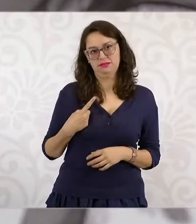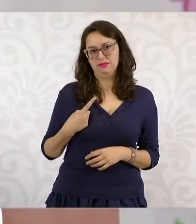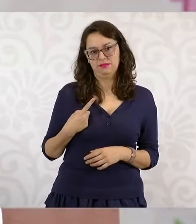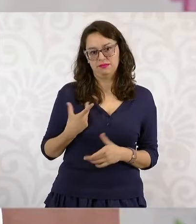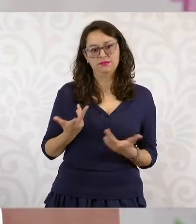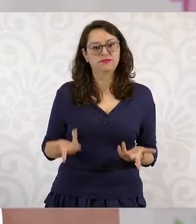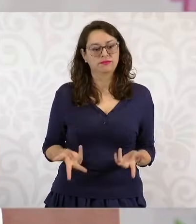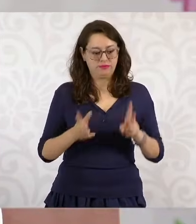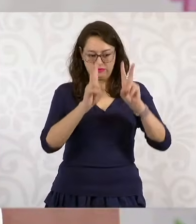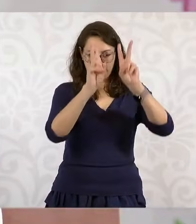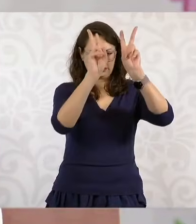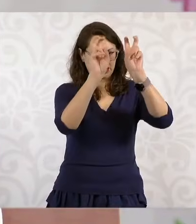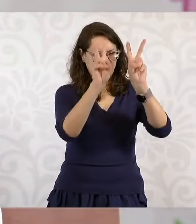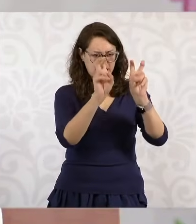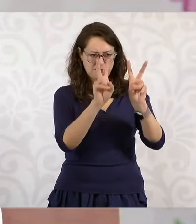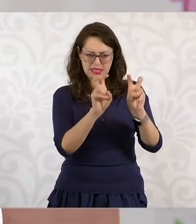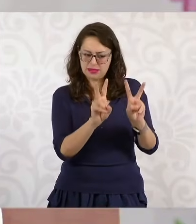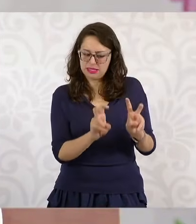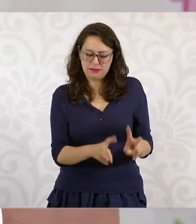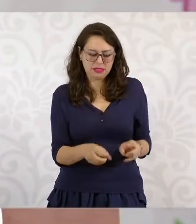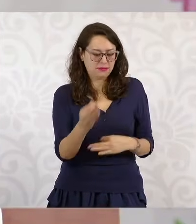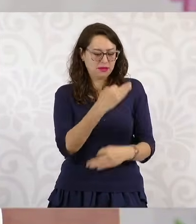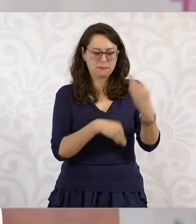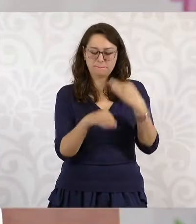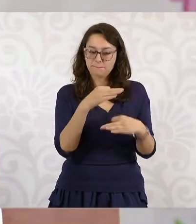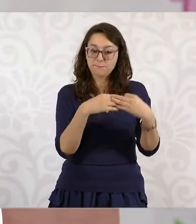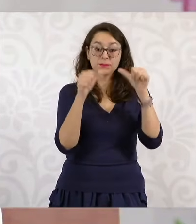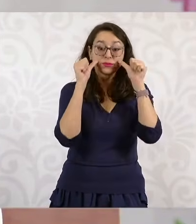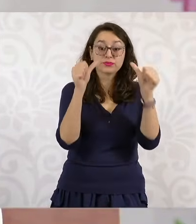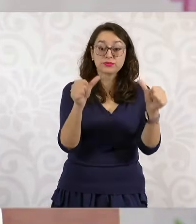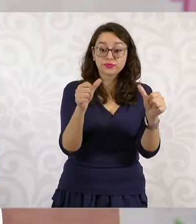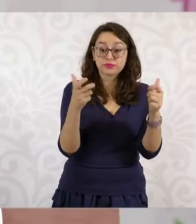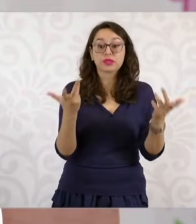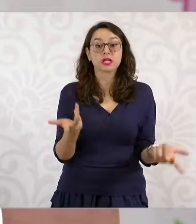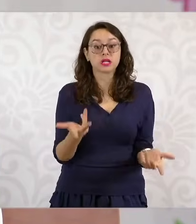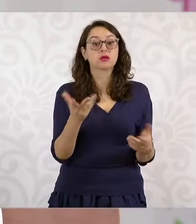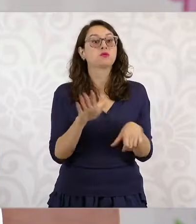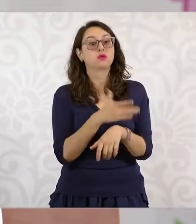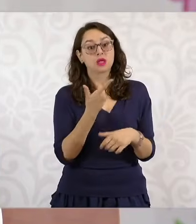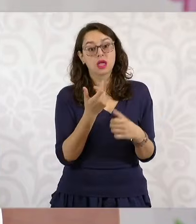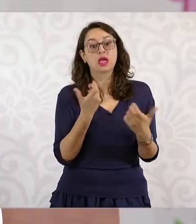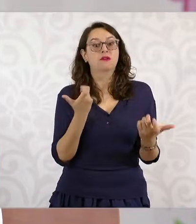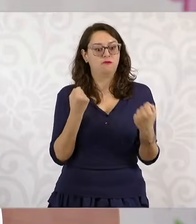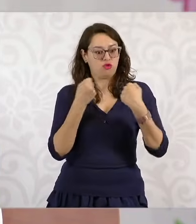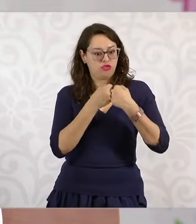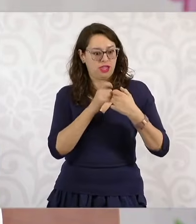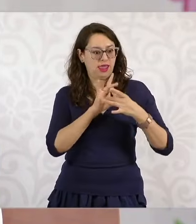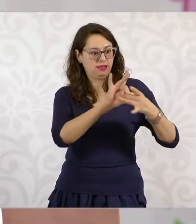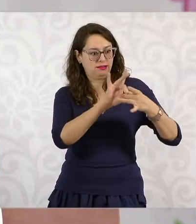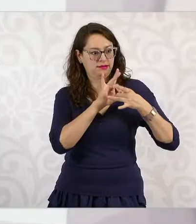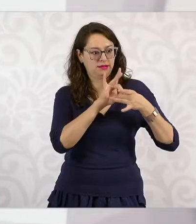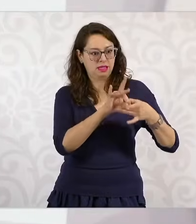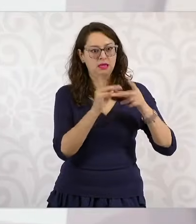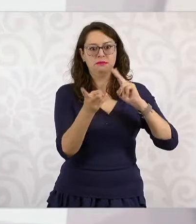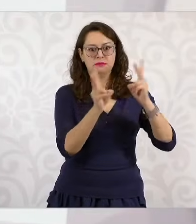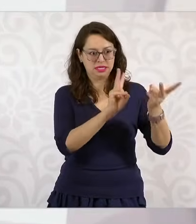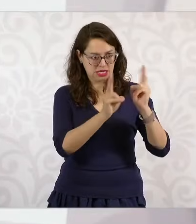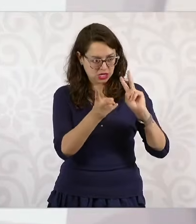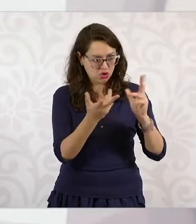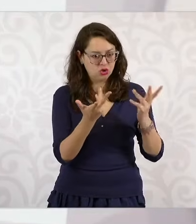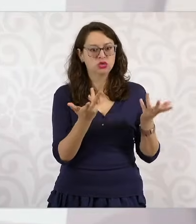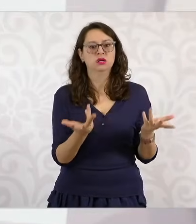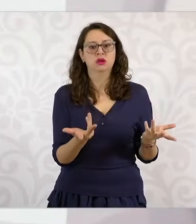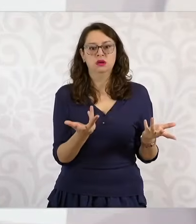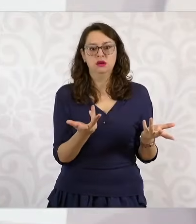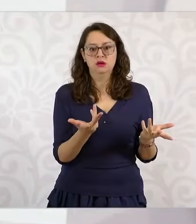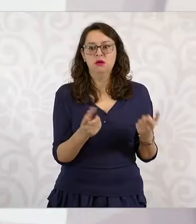porque somos países vecinos, más de 3000 km de frontera, porque compartimos problemáticas